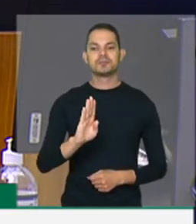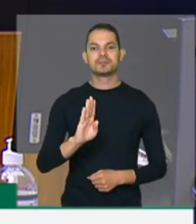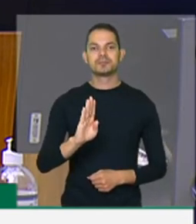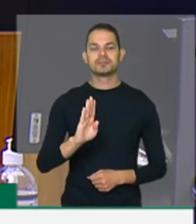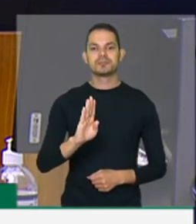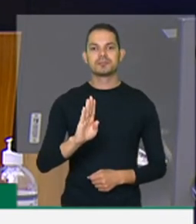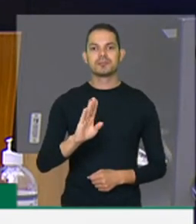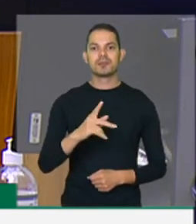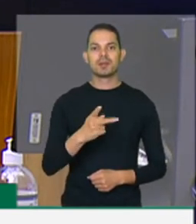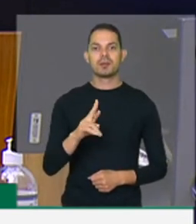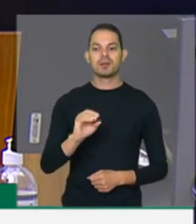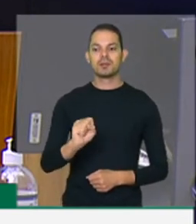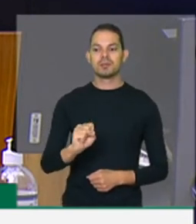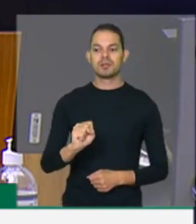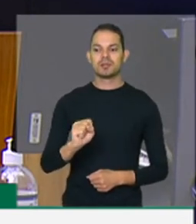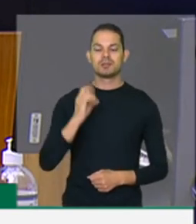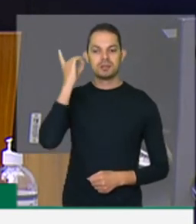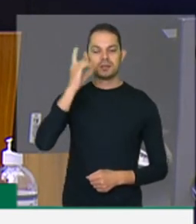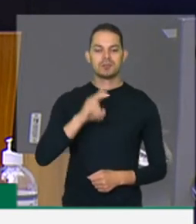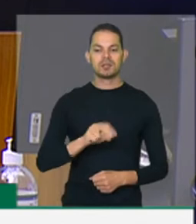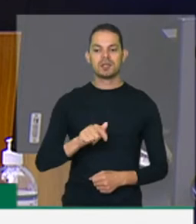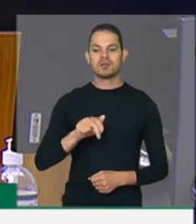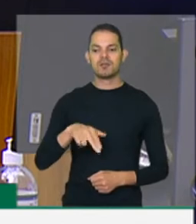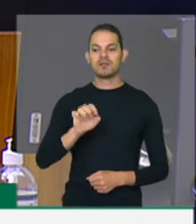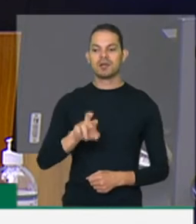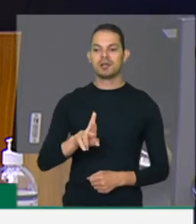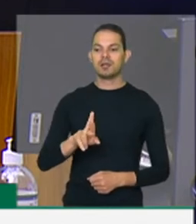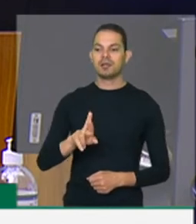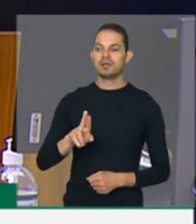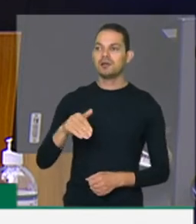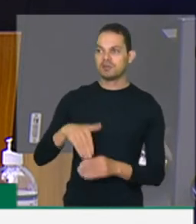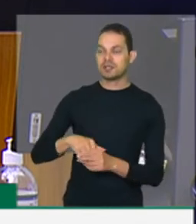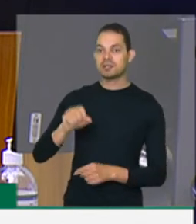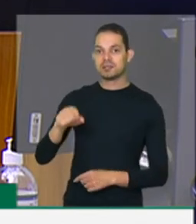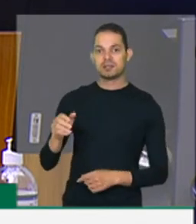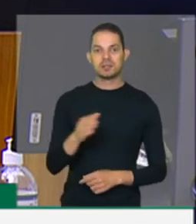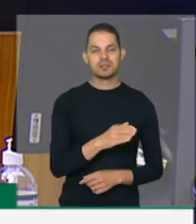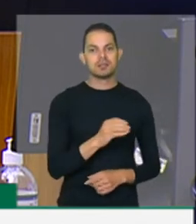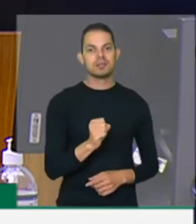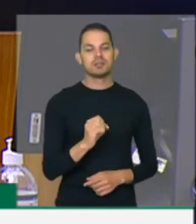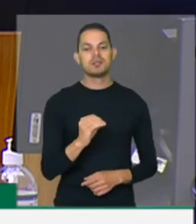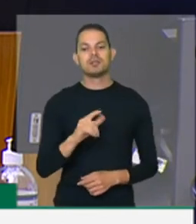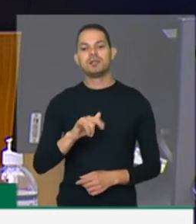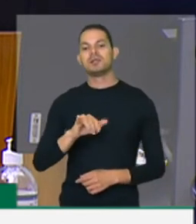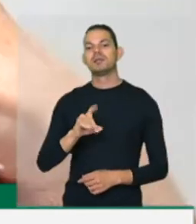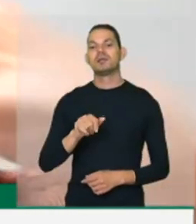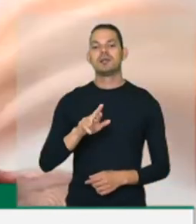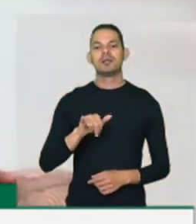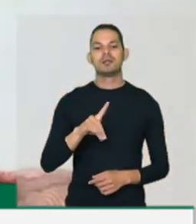PROS? DEPUTADO VAGNER. -- [DEPUTADO]: SIM. [DEPUTADO]: SOLIDARIEDADE SIM, PRESIDENTE. [DEPUTADA]: POSSO ORIENTAR PELO PT, PRESIDENTE? [PRESIDENTE]: VAI ORIENTAR, QUANDO TERMINAR AQUI